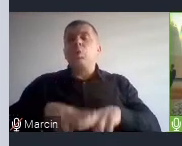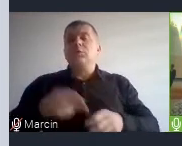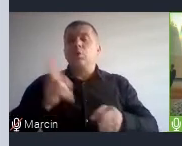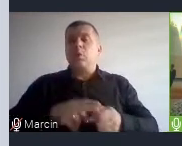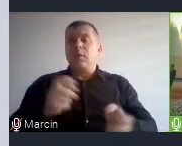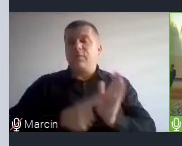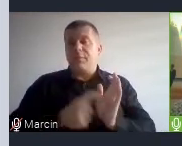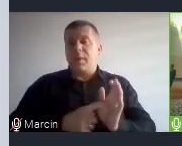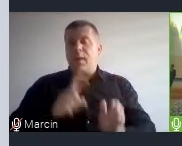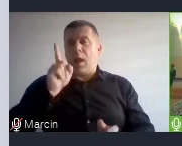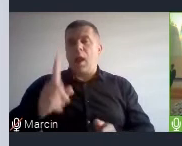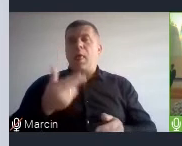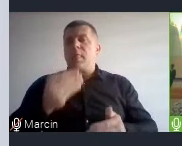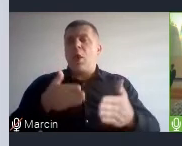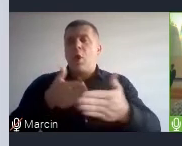których wymagacie, oczywiście, ale nie ograniczać konkurencji,